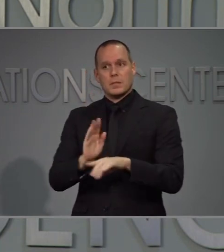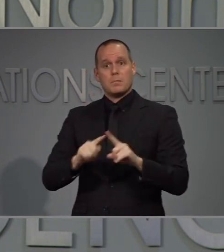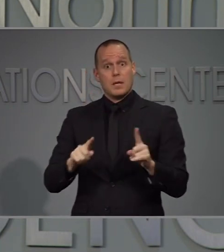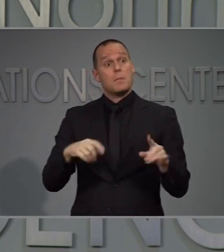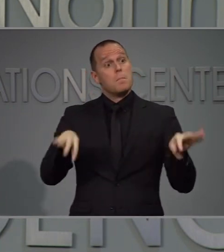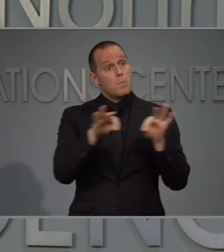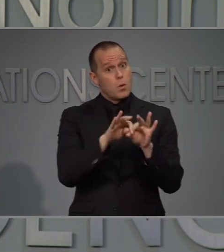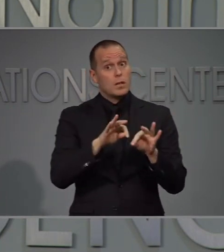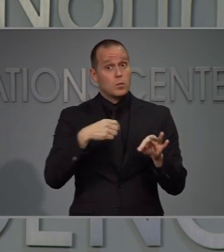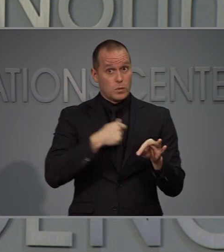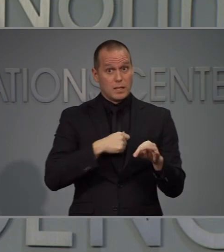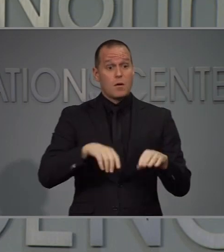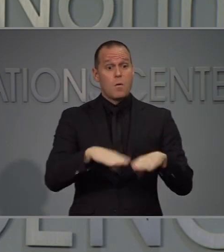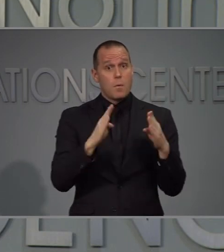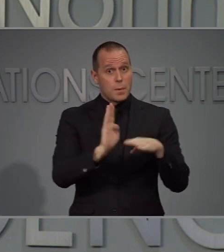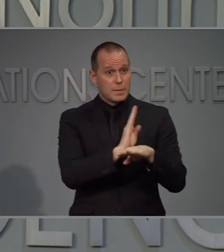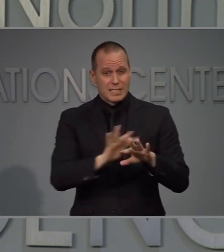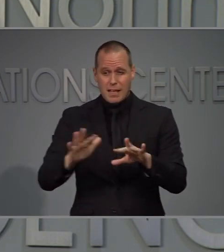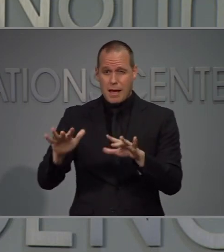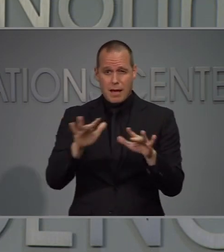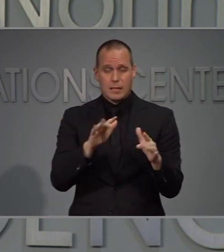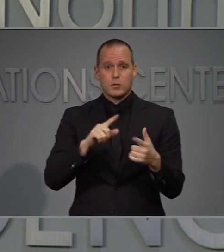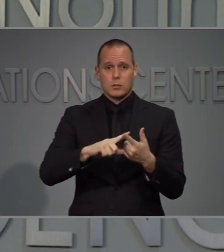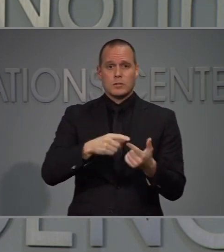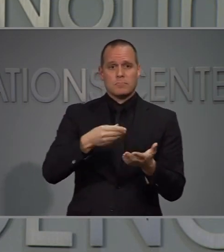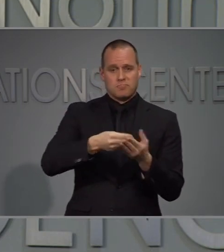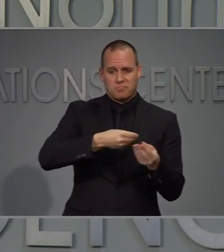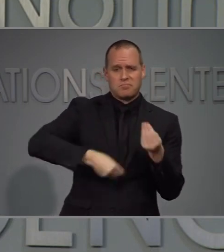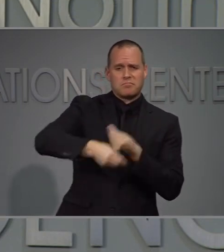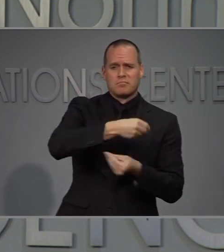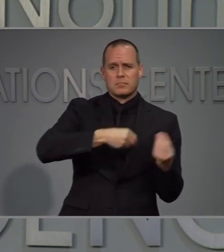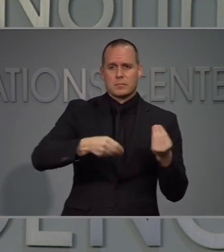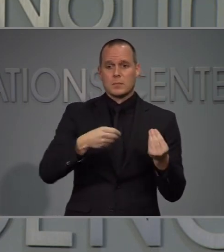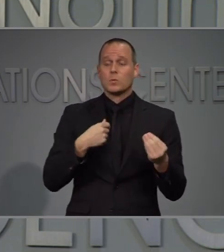Estamos ayudando con los pagos de seguro de desempleo, fondos